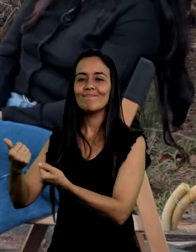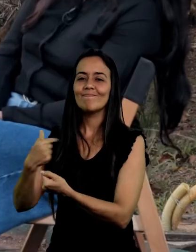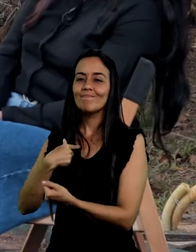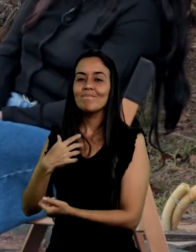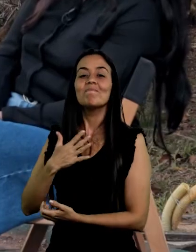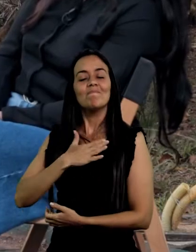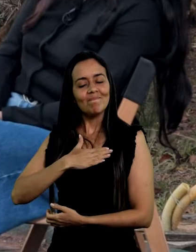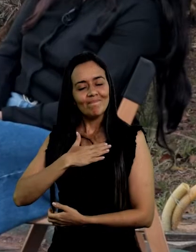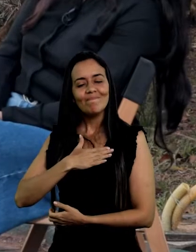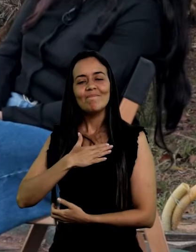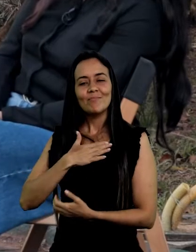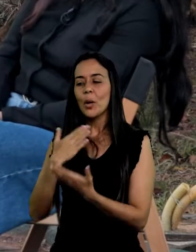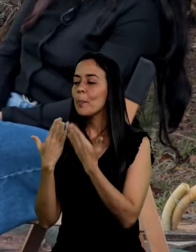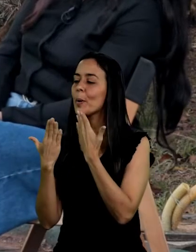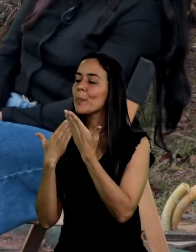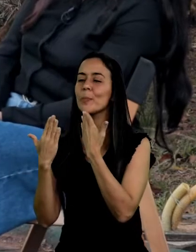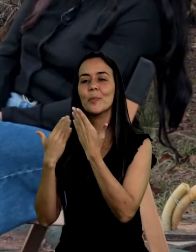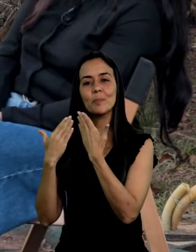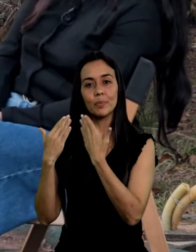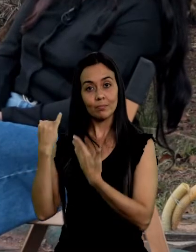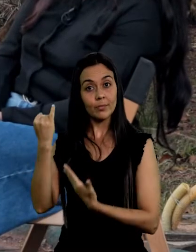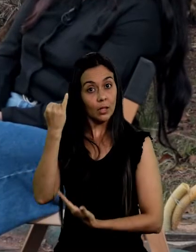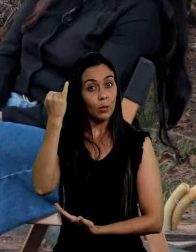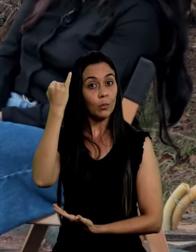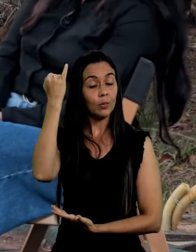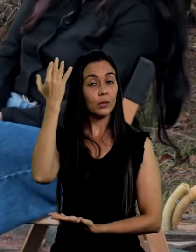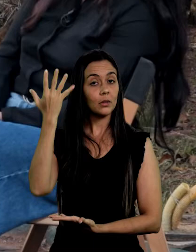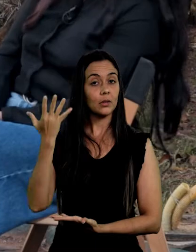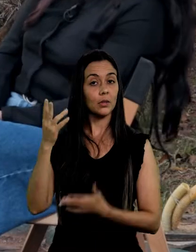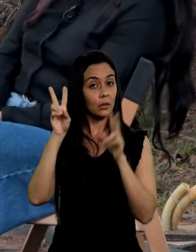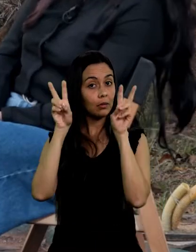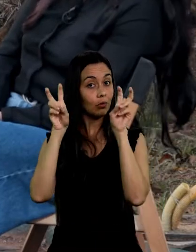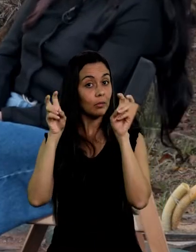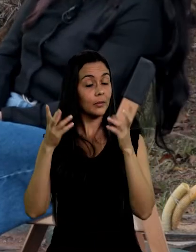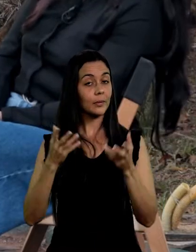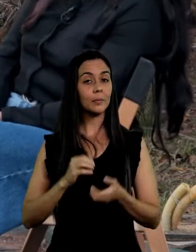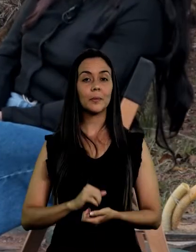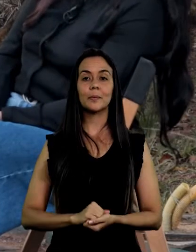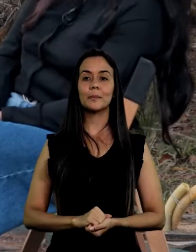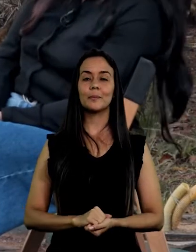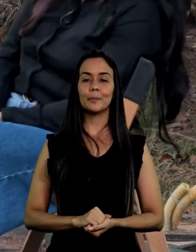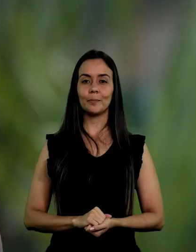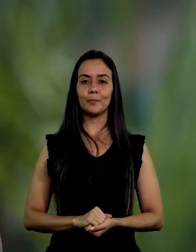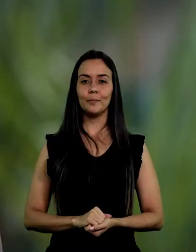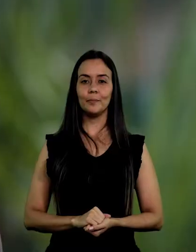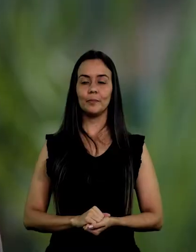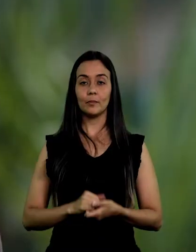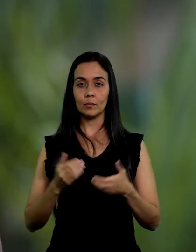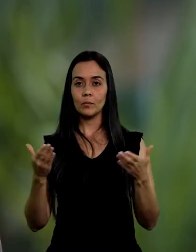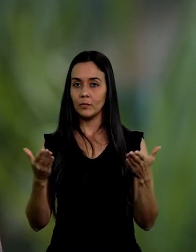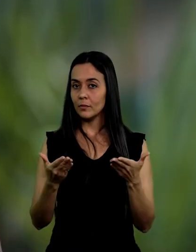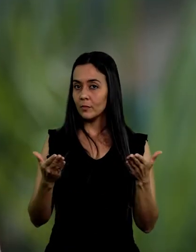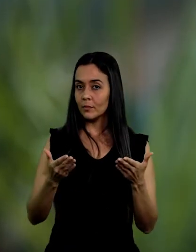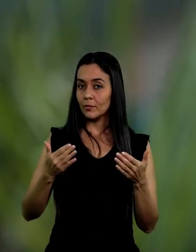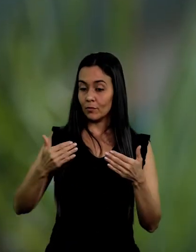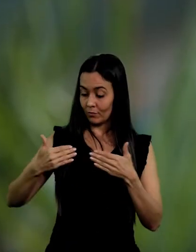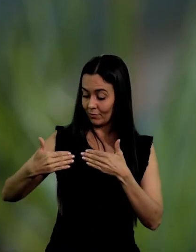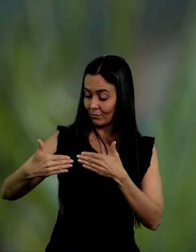adorei o papo aí, acho que é super importante falar disso. E vamos ver se a gente tem outras